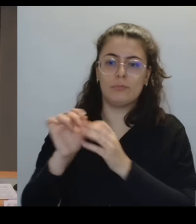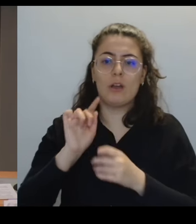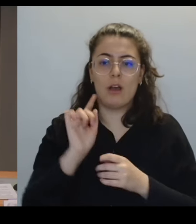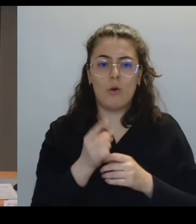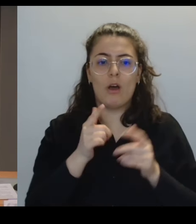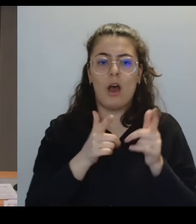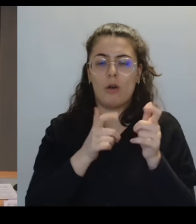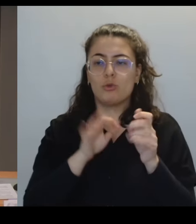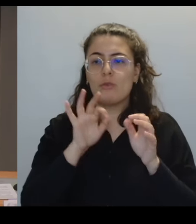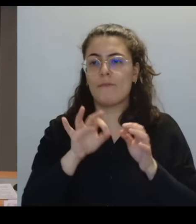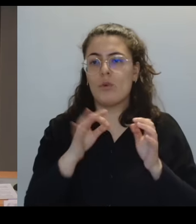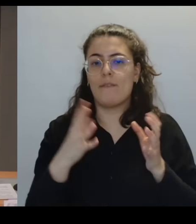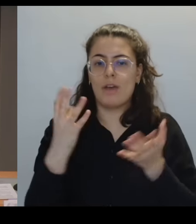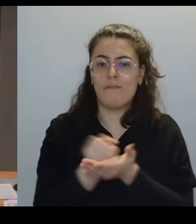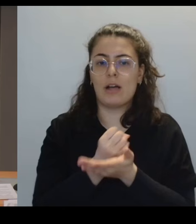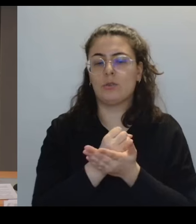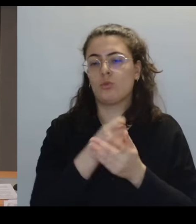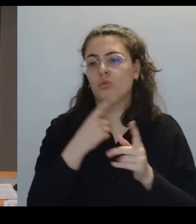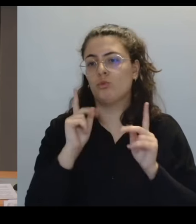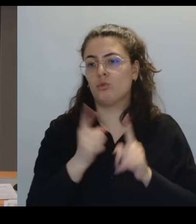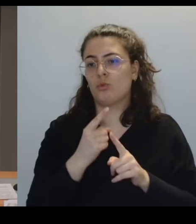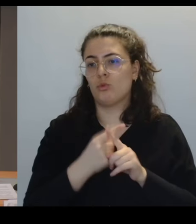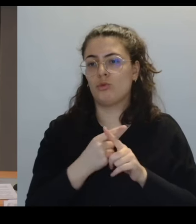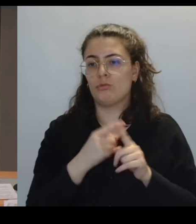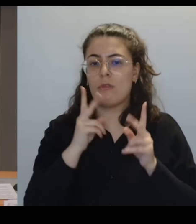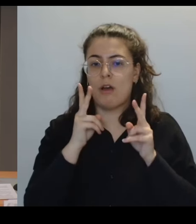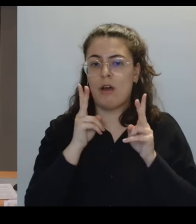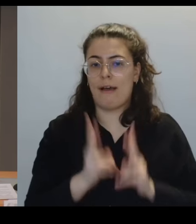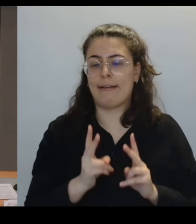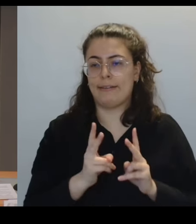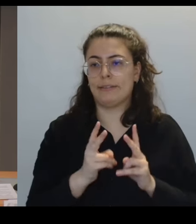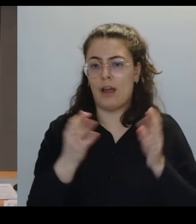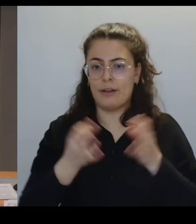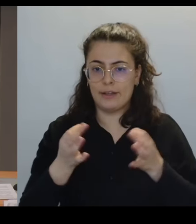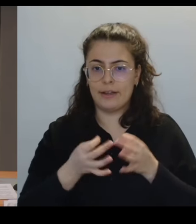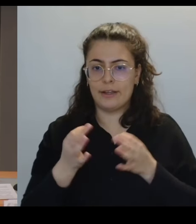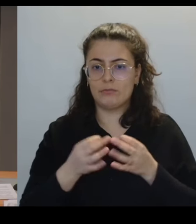angelegenheiten, Geschäftsordnung Verbraucherschutz. Widerspruch höre ich nicht. Dann verfahren wir so.